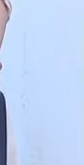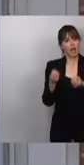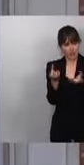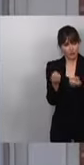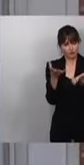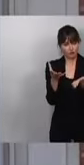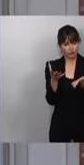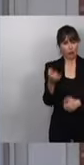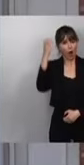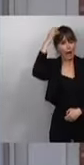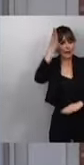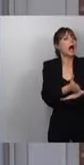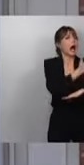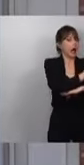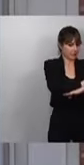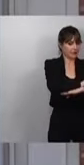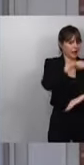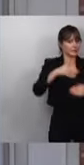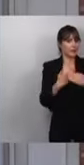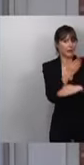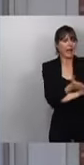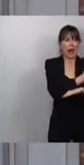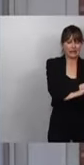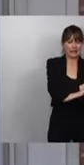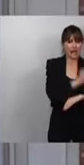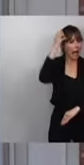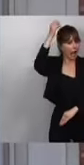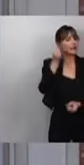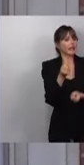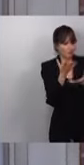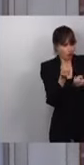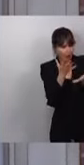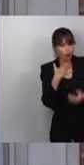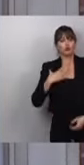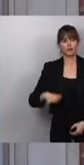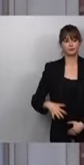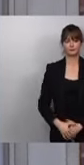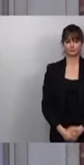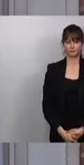estos 5 días una distopía absoluta no hemos visto esto en la vida en la vida y a mí me me